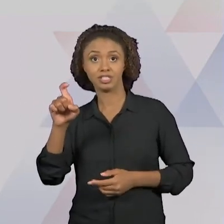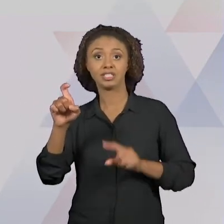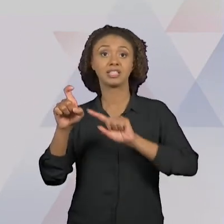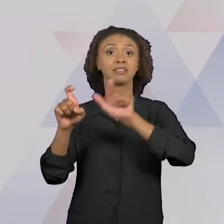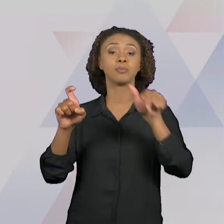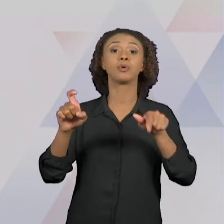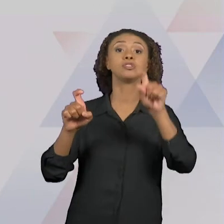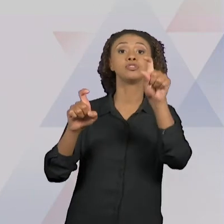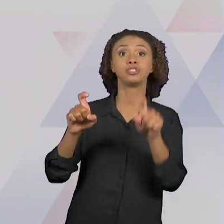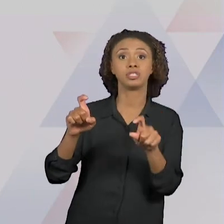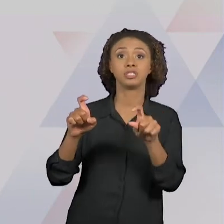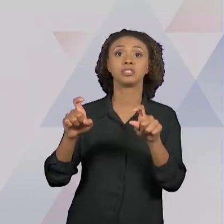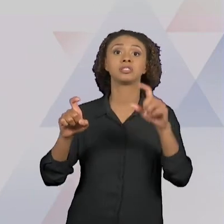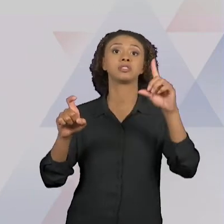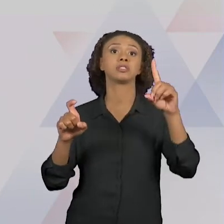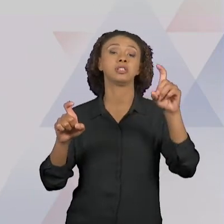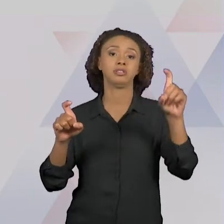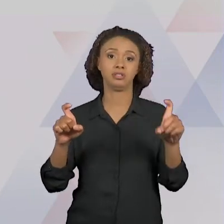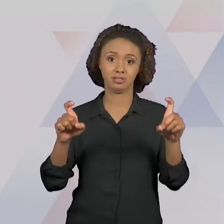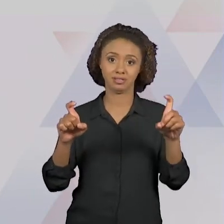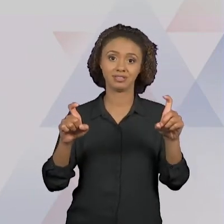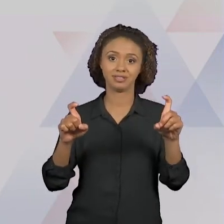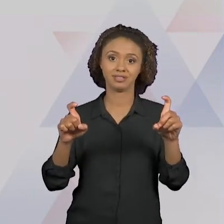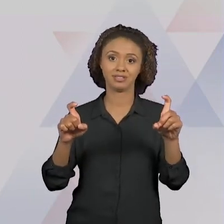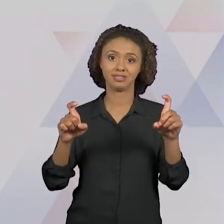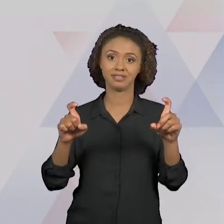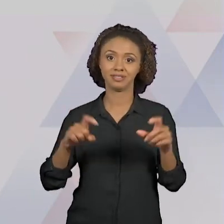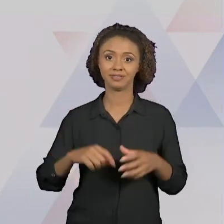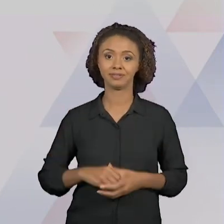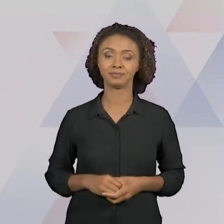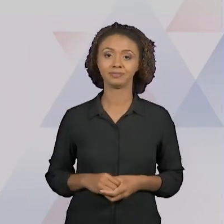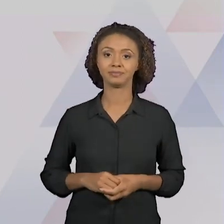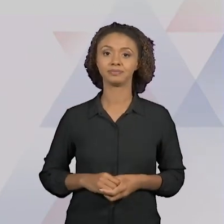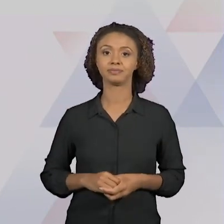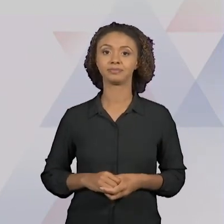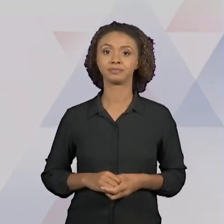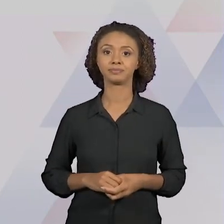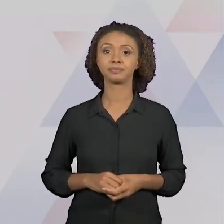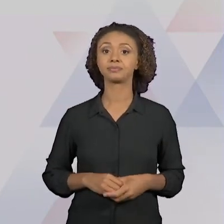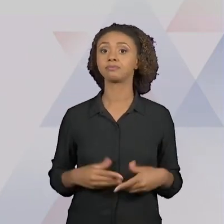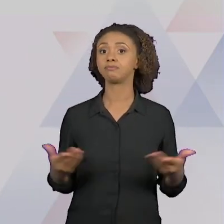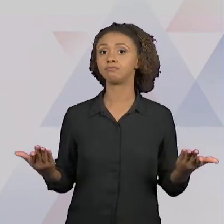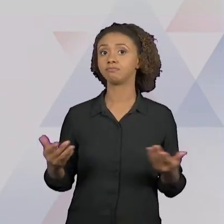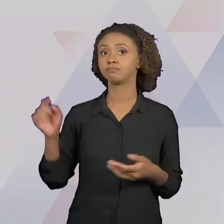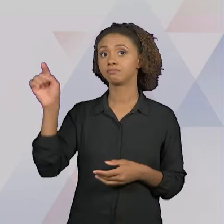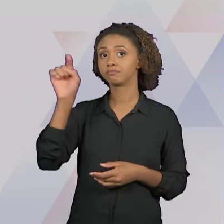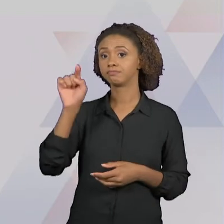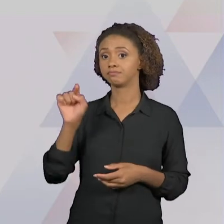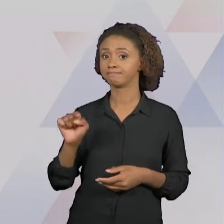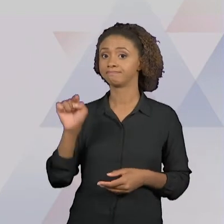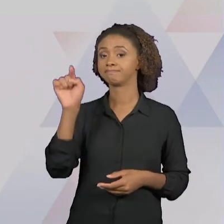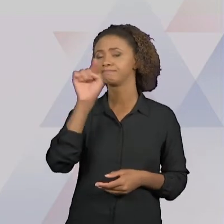INTEGRADO. A FUNÇÃO "X" DE ZERO A DOIS. ENTÃO SE AS INTEGRAIS SÃO SIMPLES, A GENTE CHEGA NO